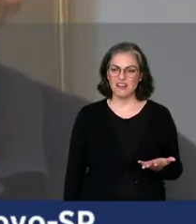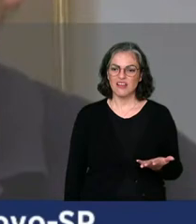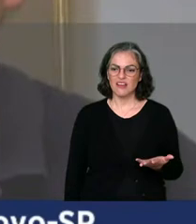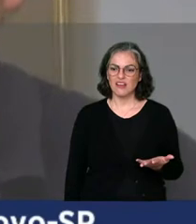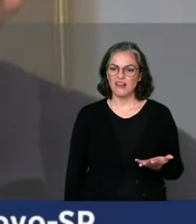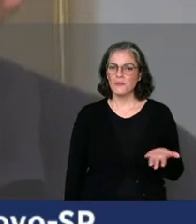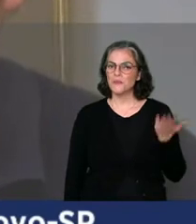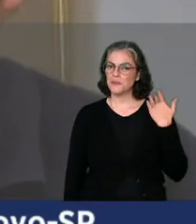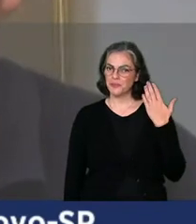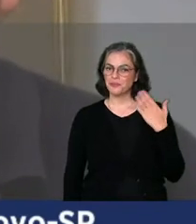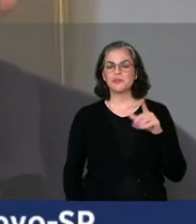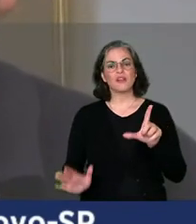MOMENTO DE PANDEMIA E APROVAMOS UMA LEI PARA NESSE